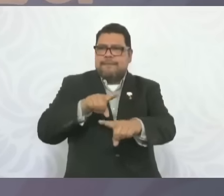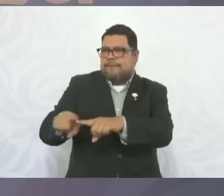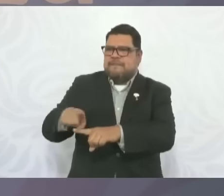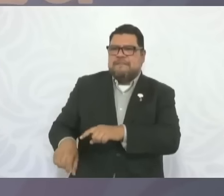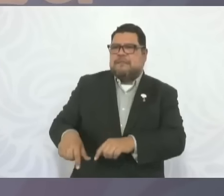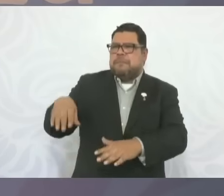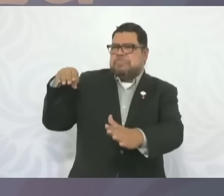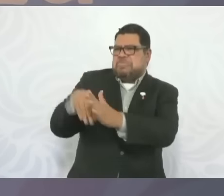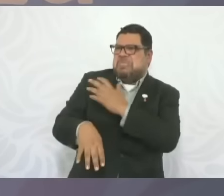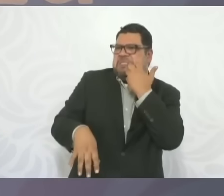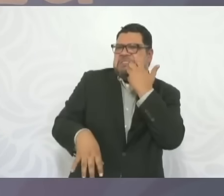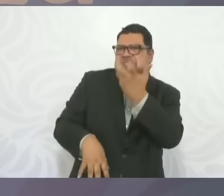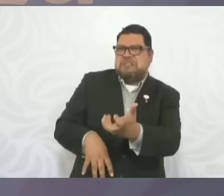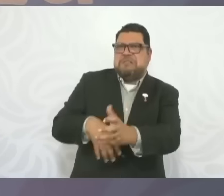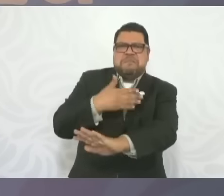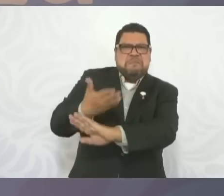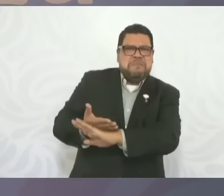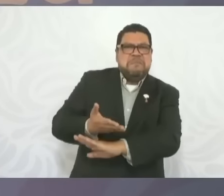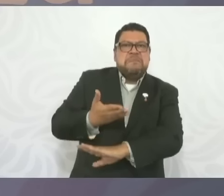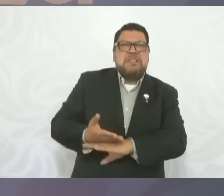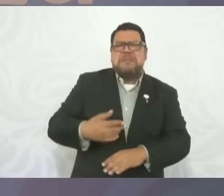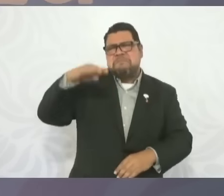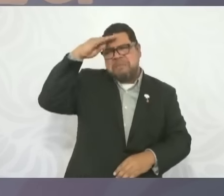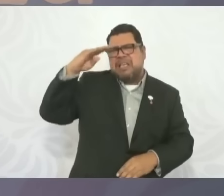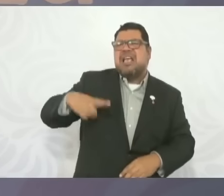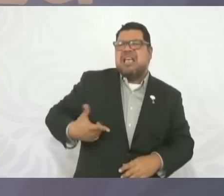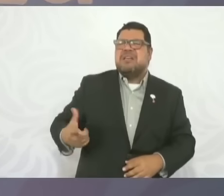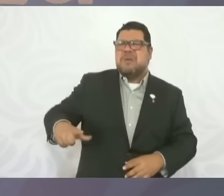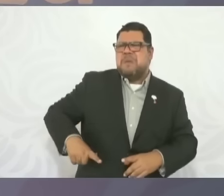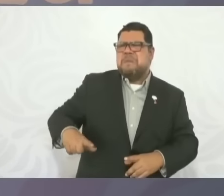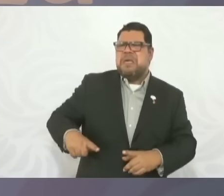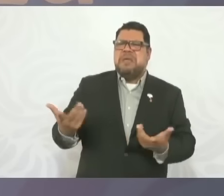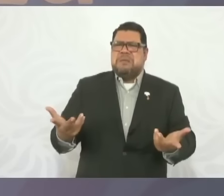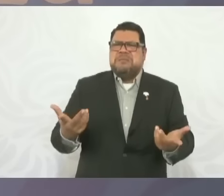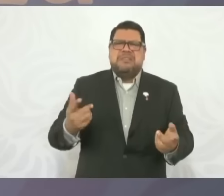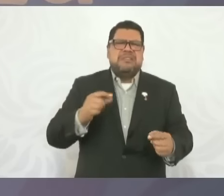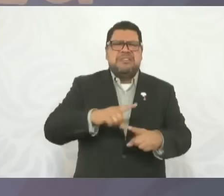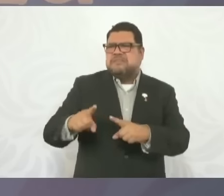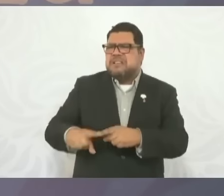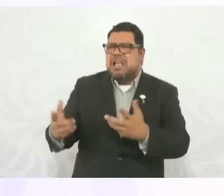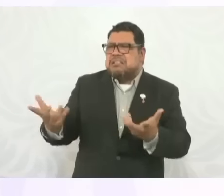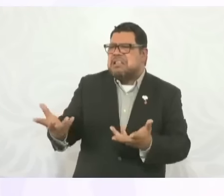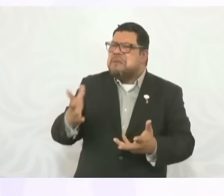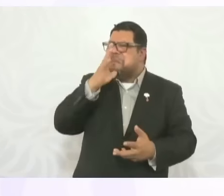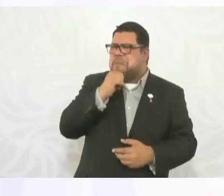argumentando incluso la capacidad del Estado mexicano para conducir sectores estratégicos y así